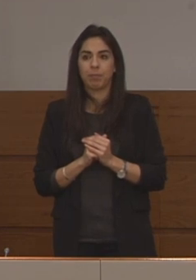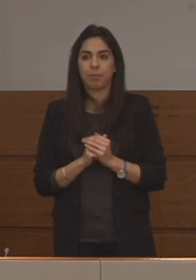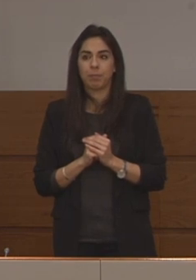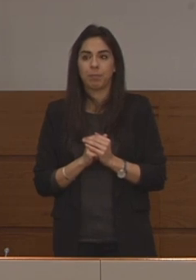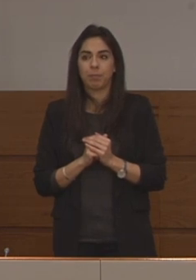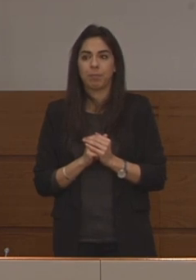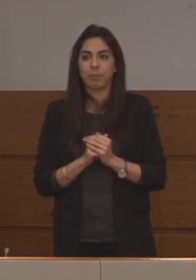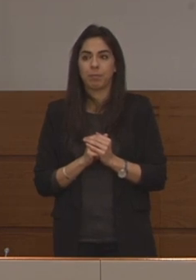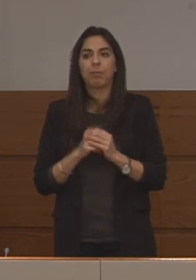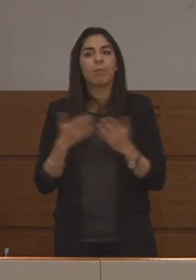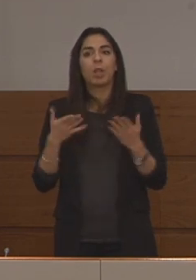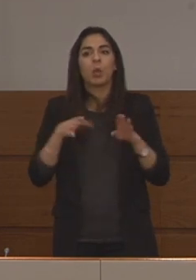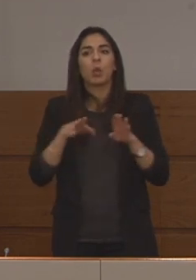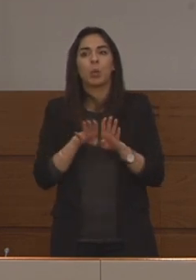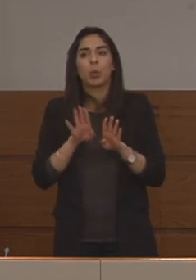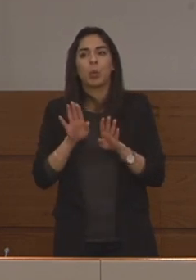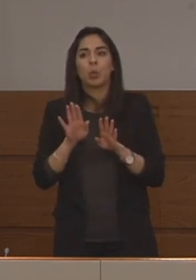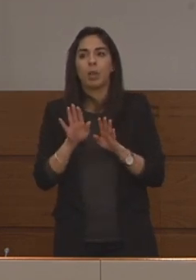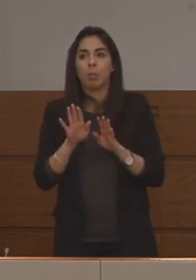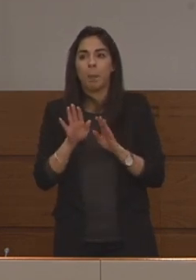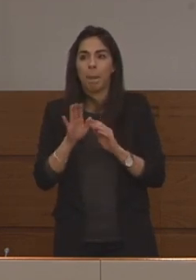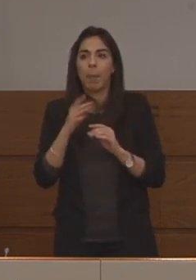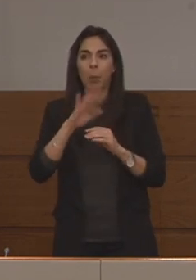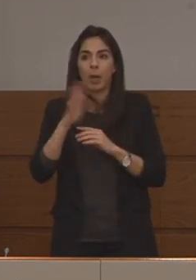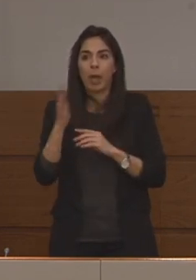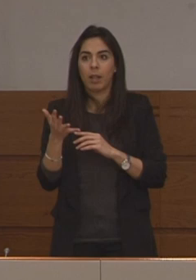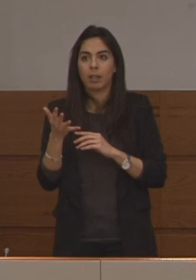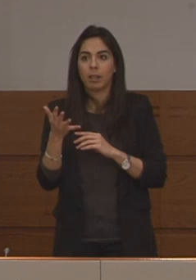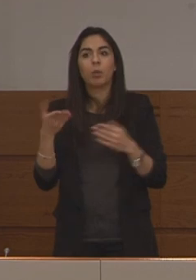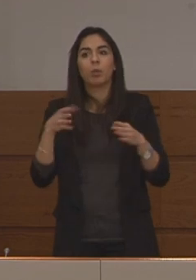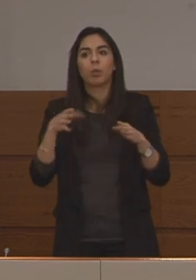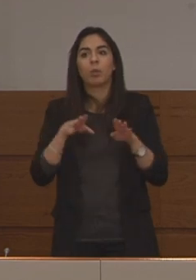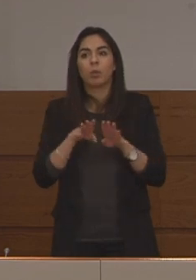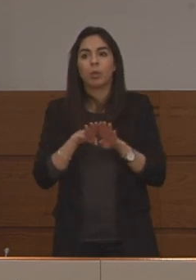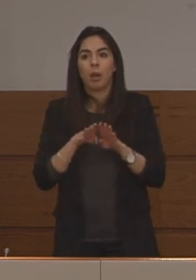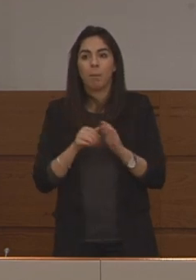Chiudiamo qui... un'altra? chiudiamo qui.